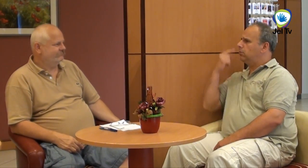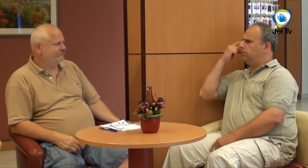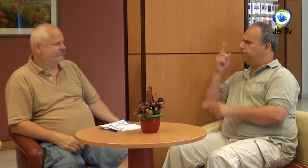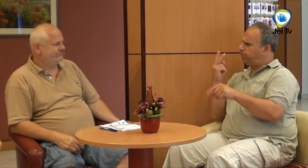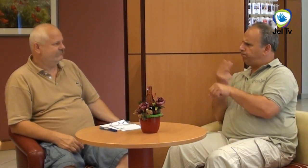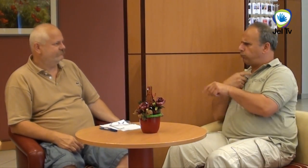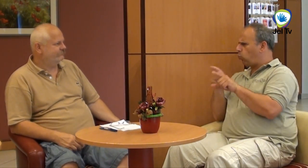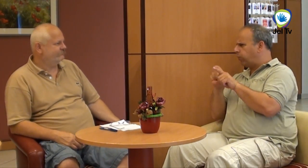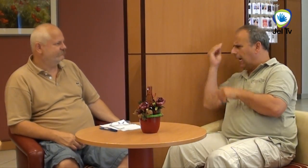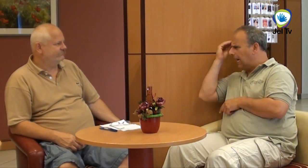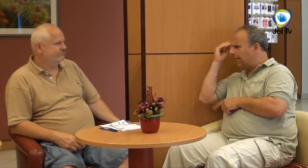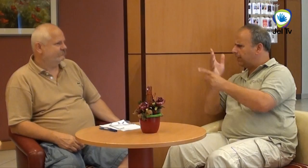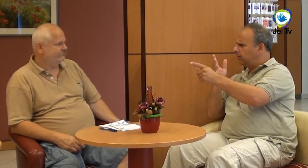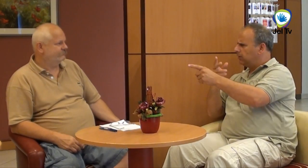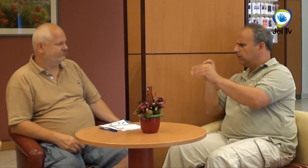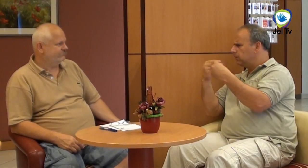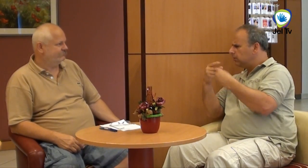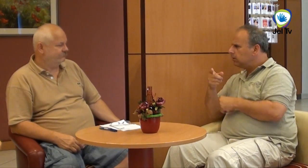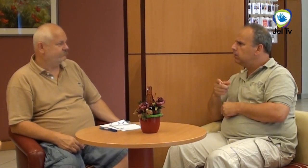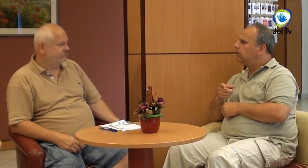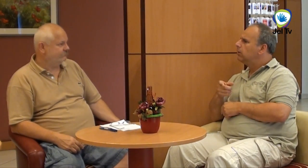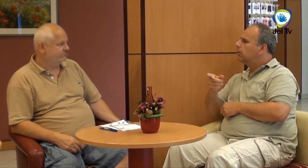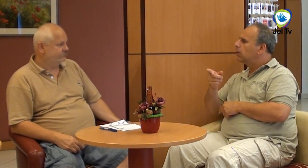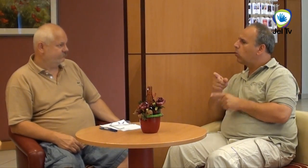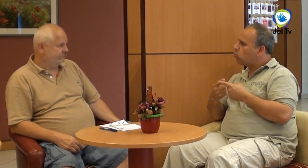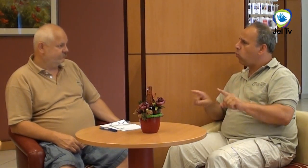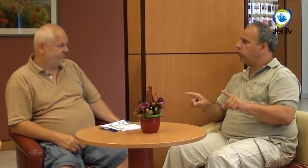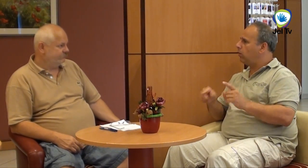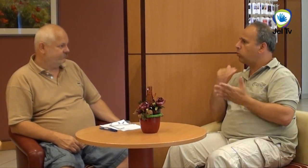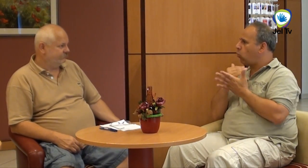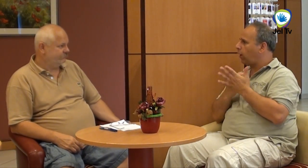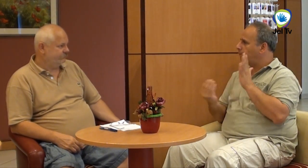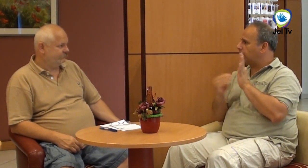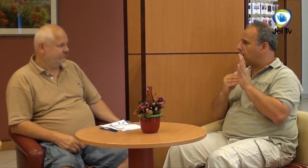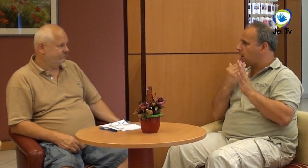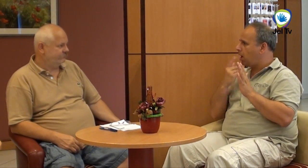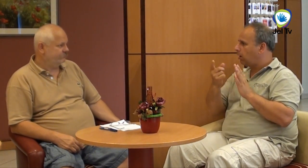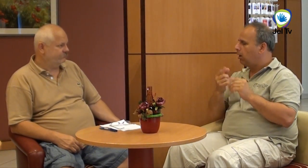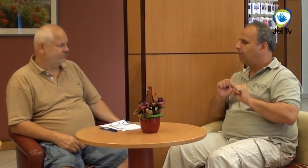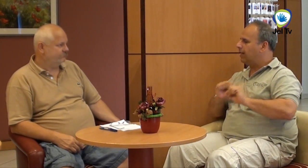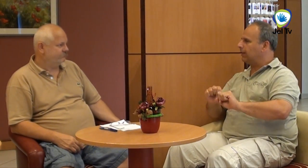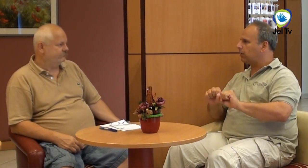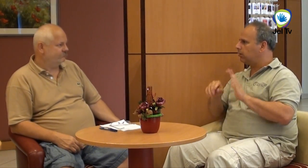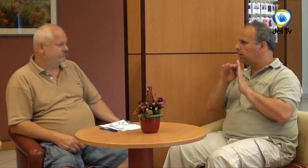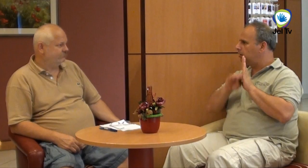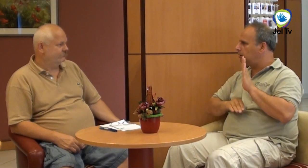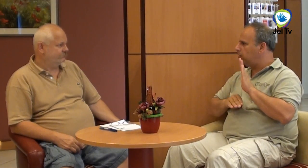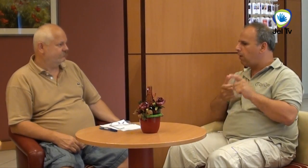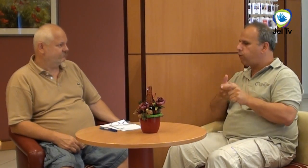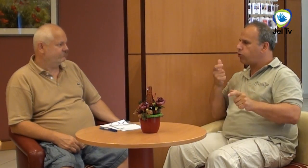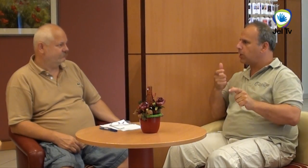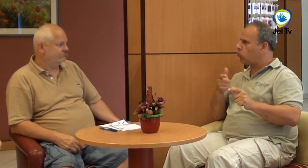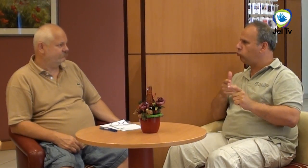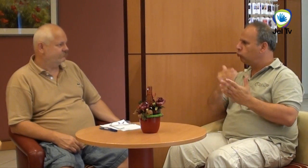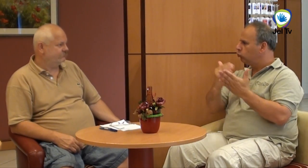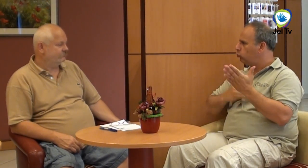És mintha jól értettem volna a tájékoztatón, hogy külön törvényt akarnak a védett csoportról, a fogyatékosokról.